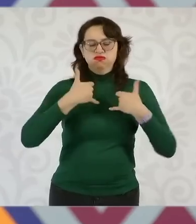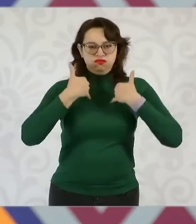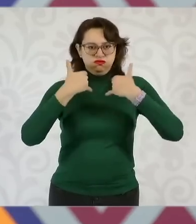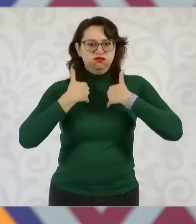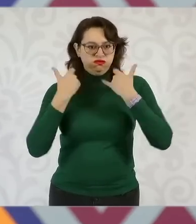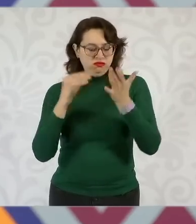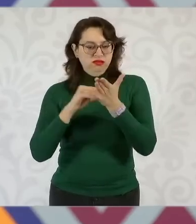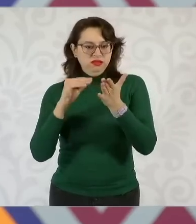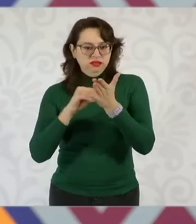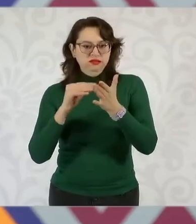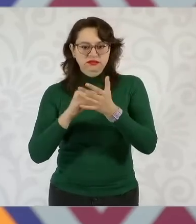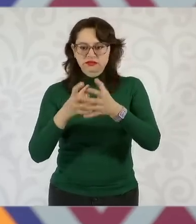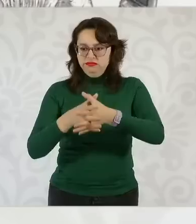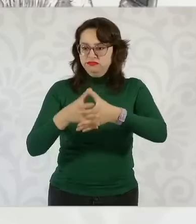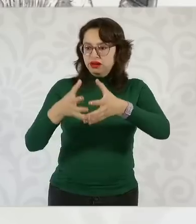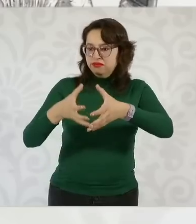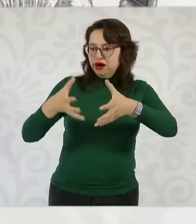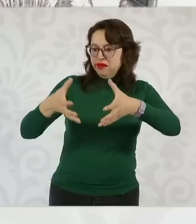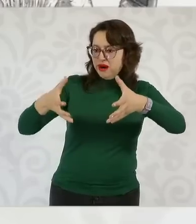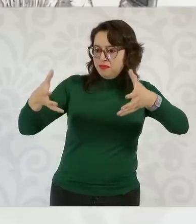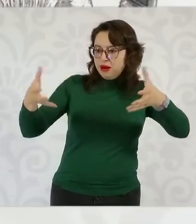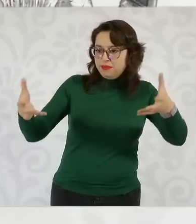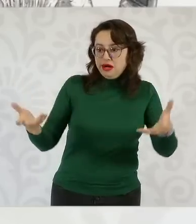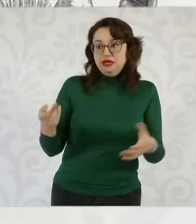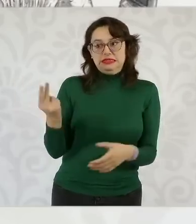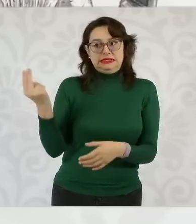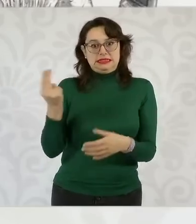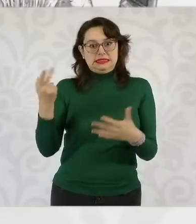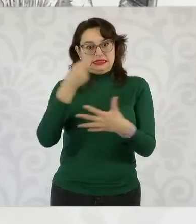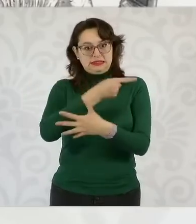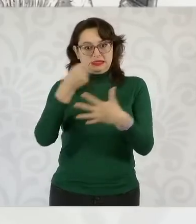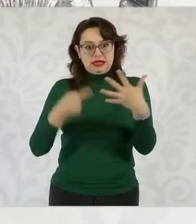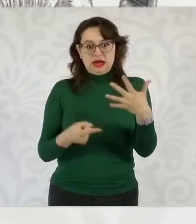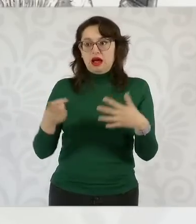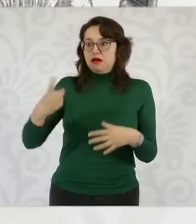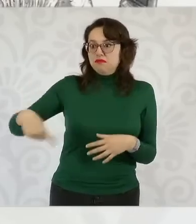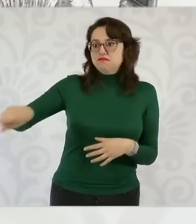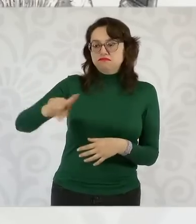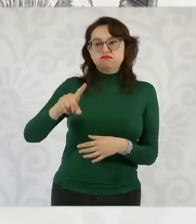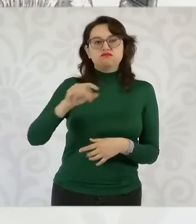la verdad pues con muchas necesidades y ampliando su poder adquisitivo Entonces eso es muy atractivo